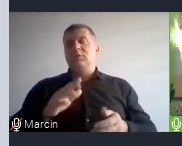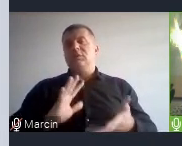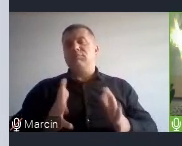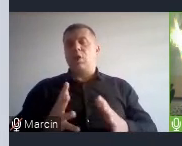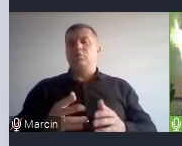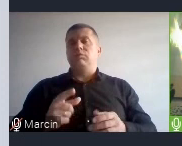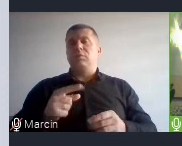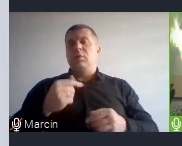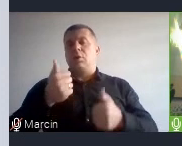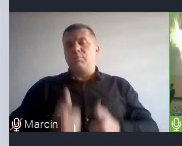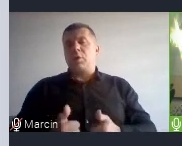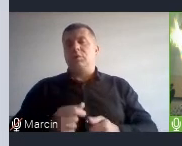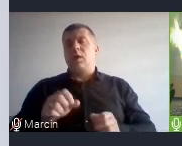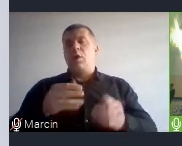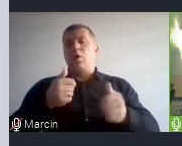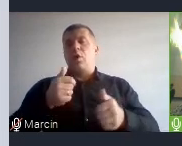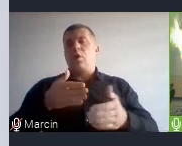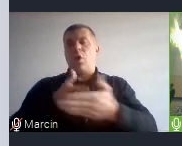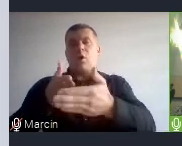czy ograniczeniem konkurencji.